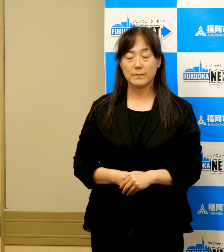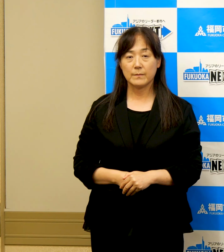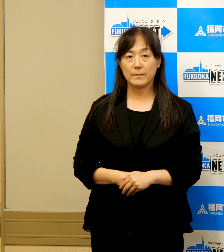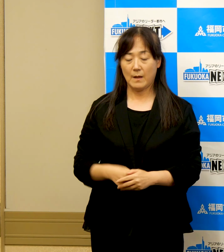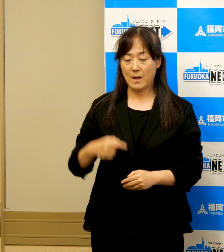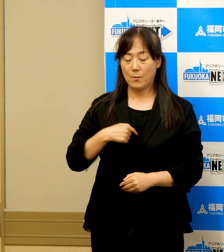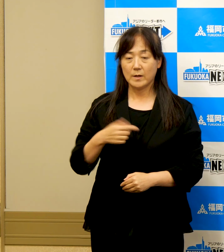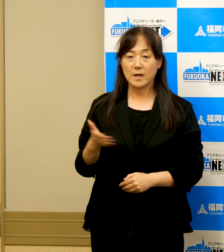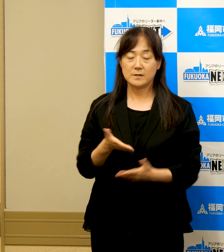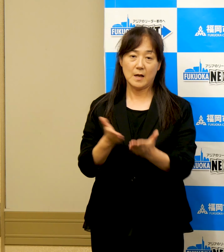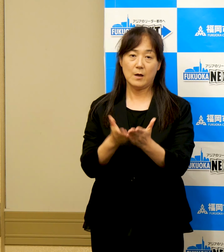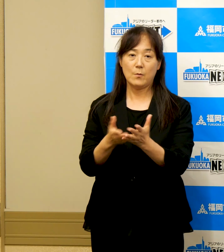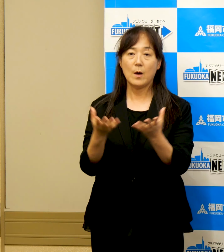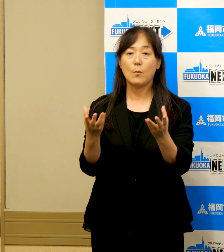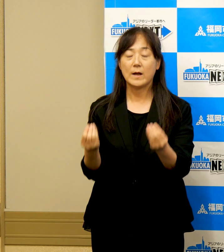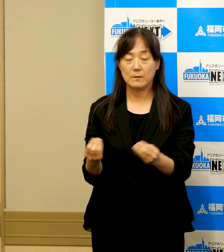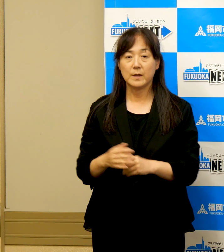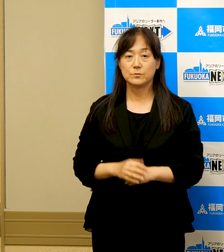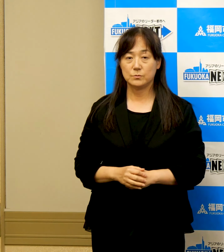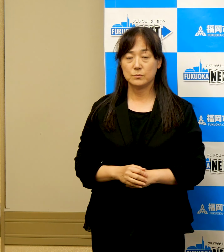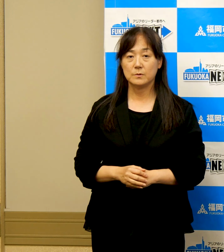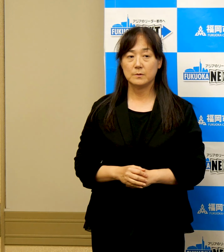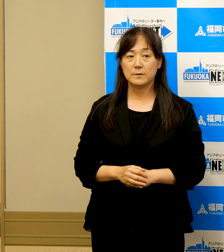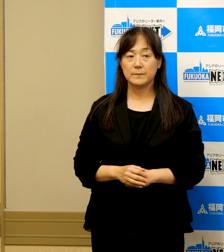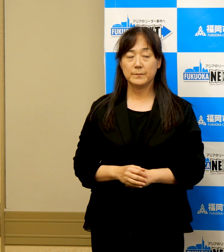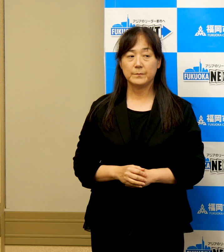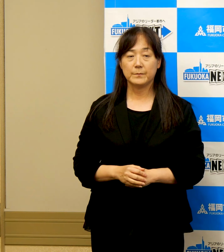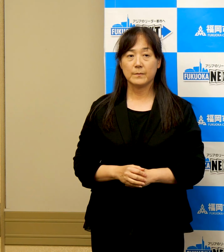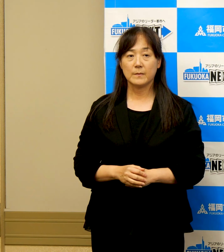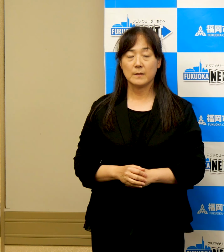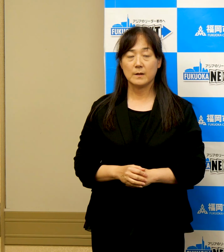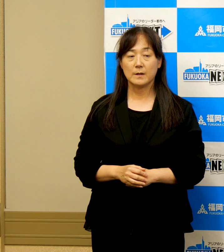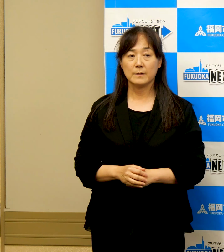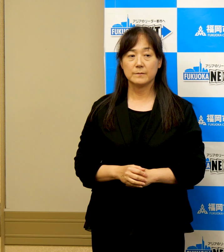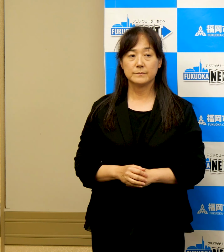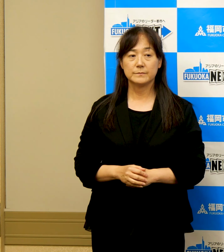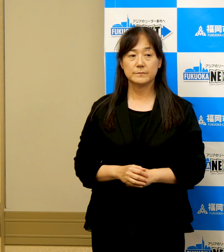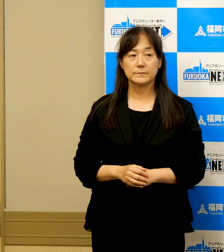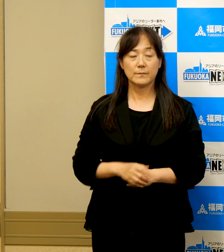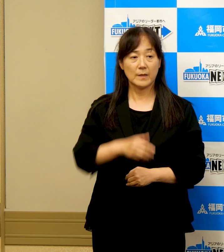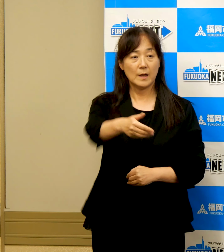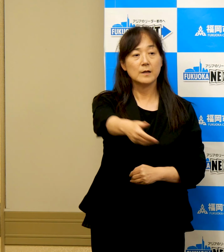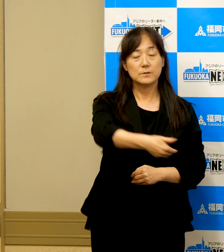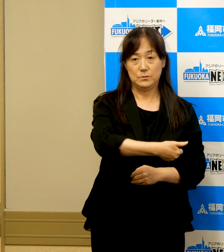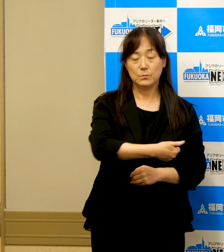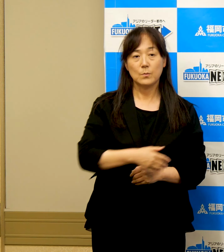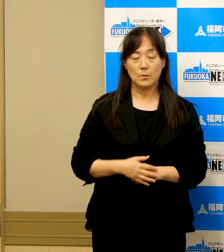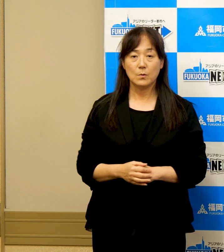私からは以上です (事務局)それではご質問ありましたら どうぞお願いいたします (市長)はい どうぞ